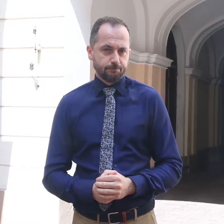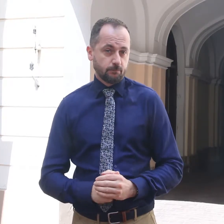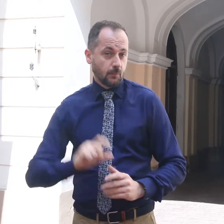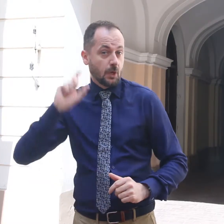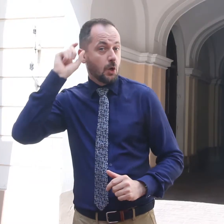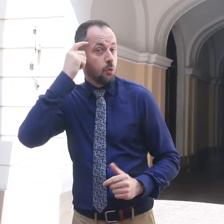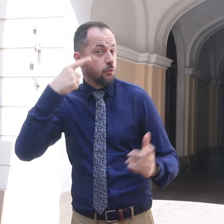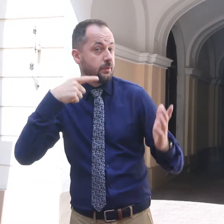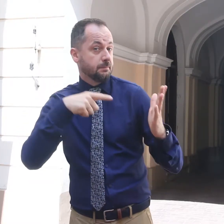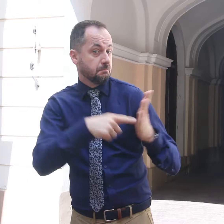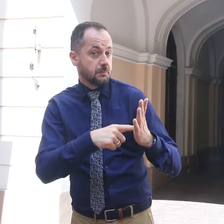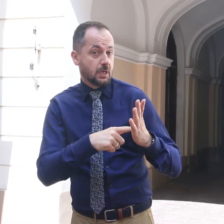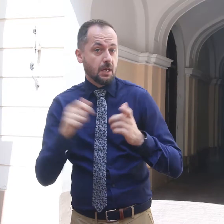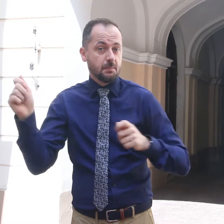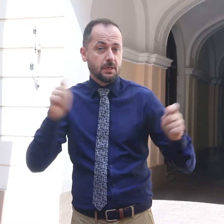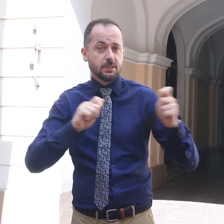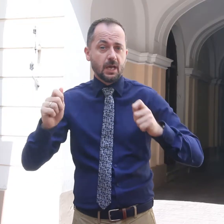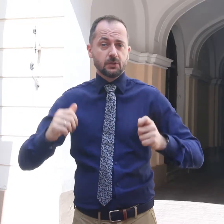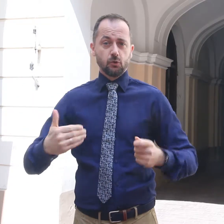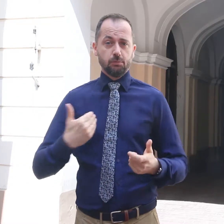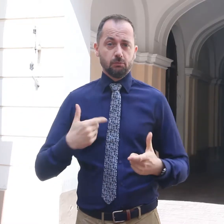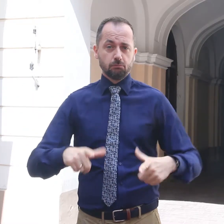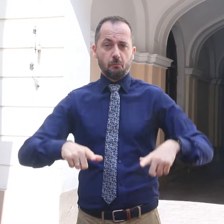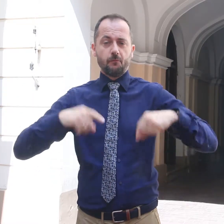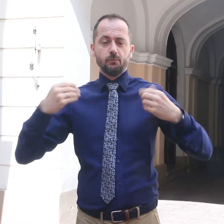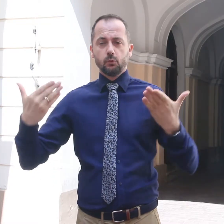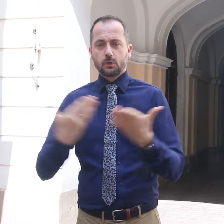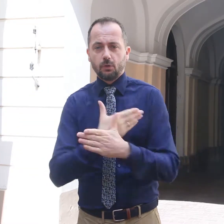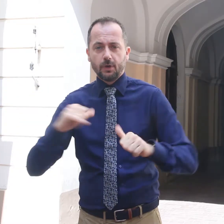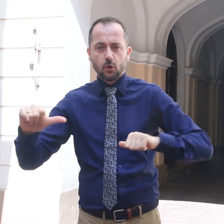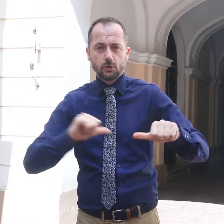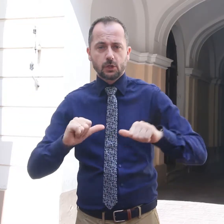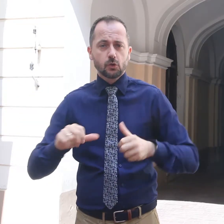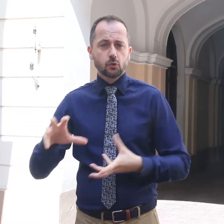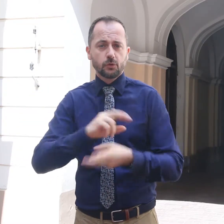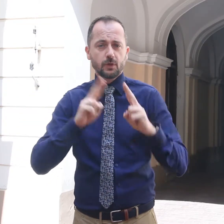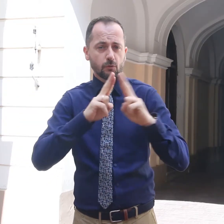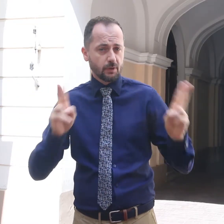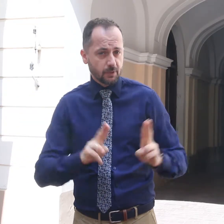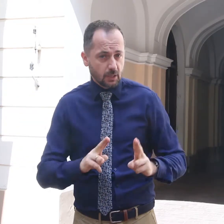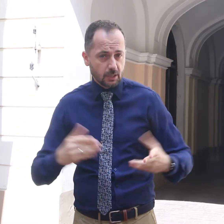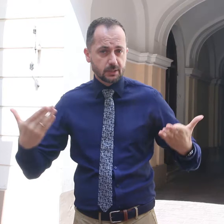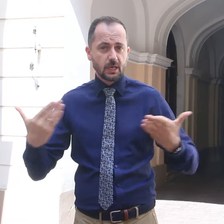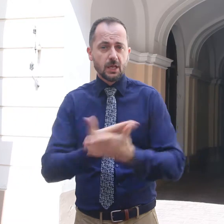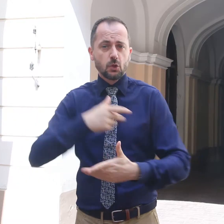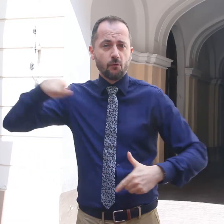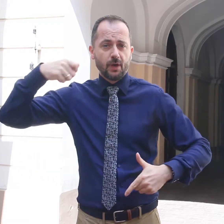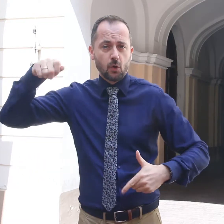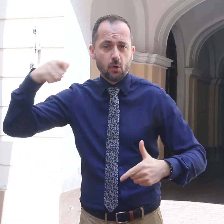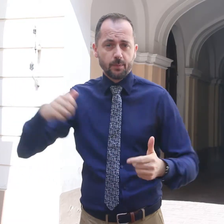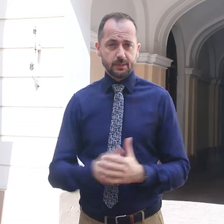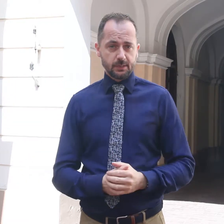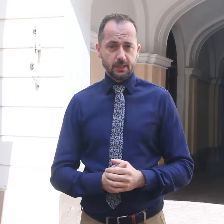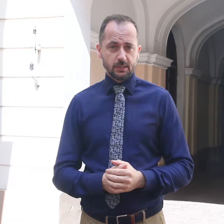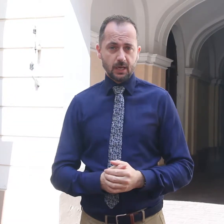Głównym celem Zjazdu był wybór nowych władz WFD,